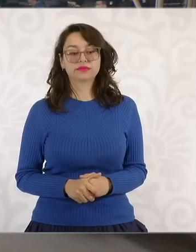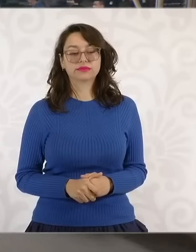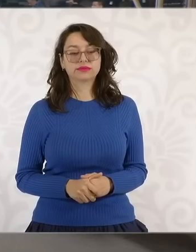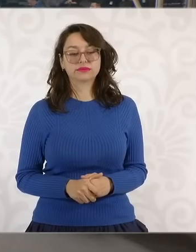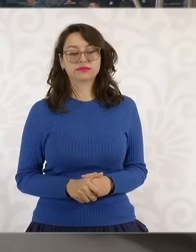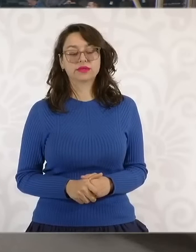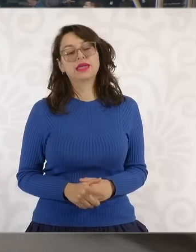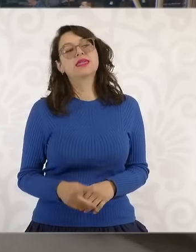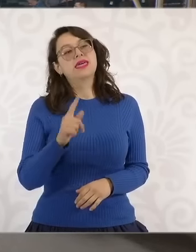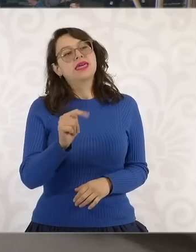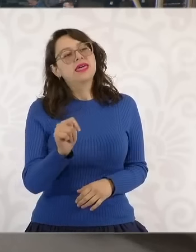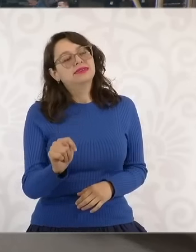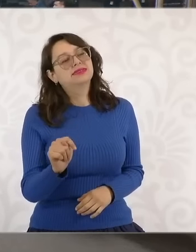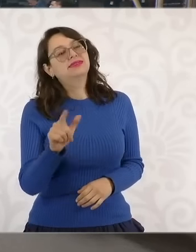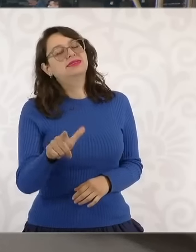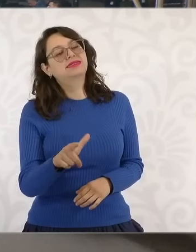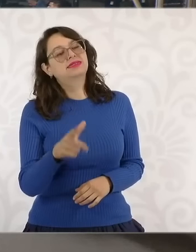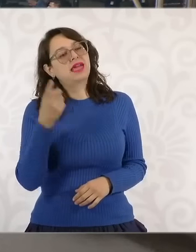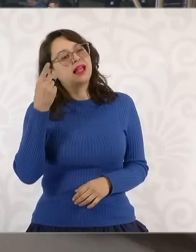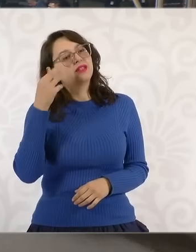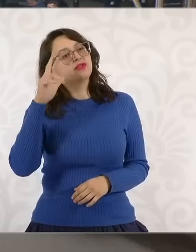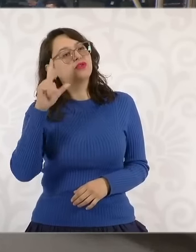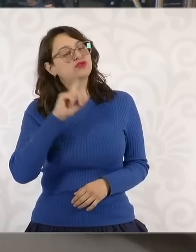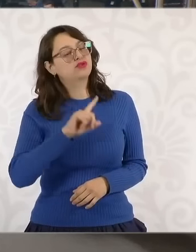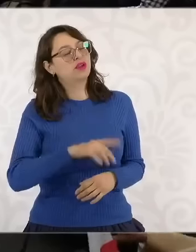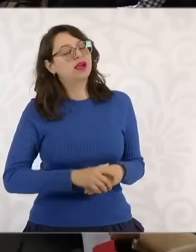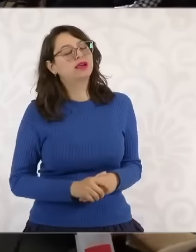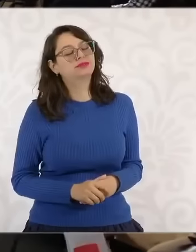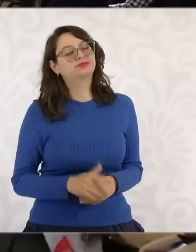¿Qué tal doctora Carlos Guzmán de 4 millele comunicaciones Veracruz? pues consultarle a usted